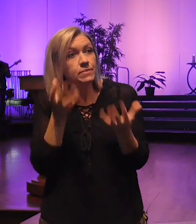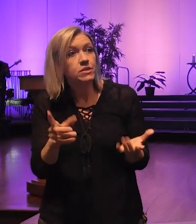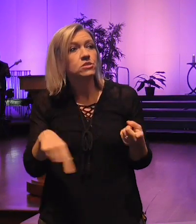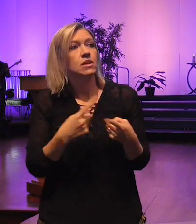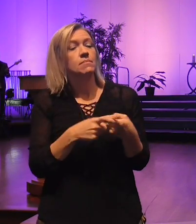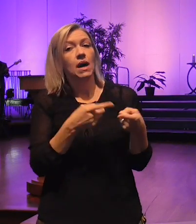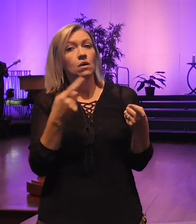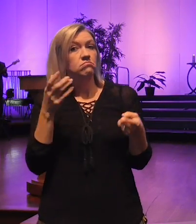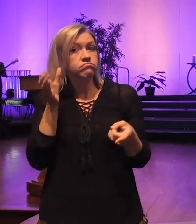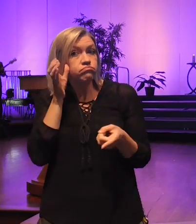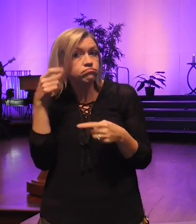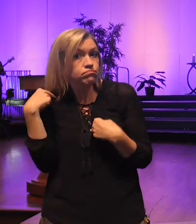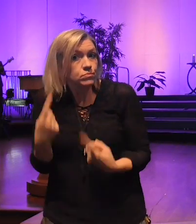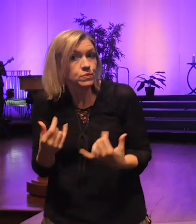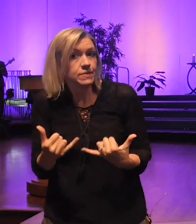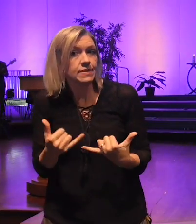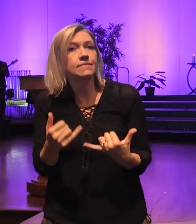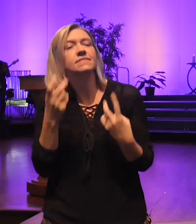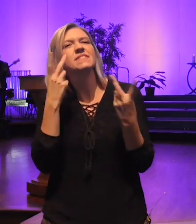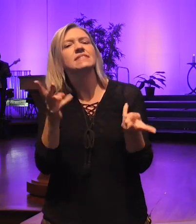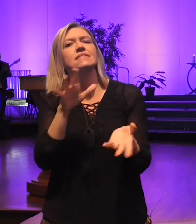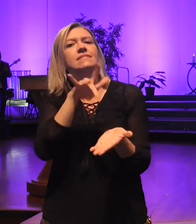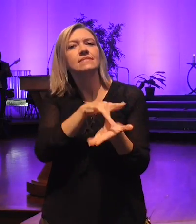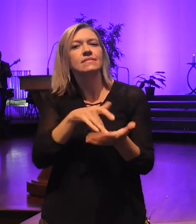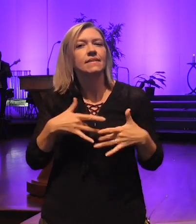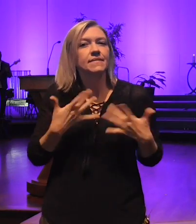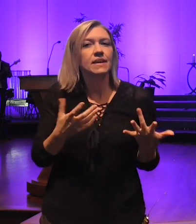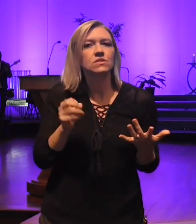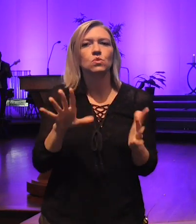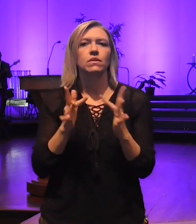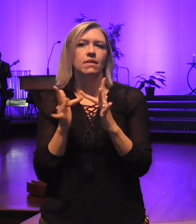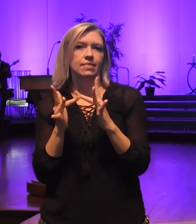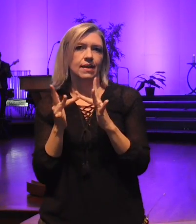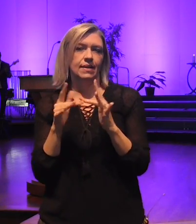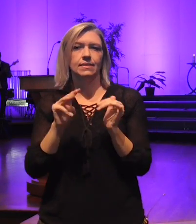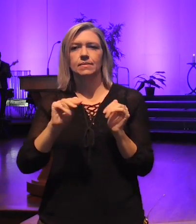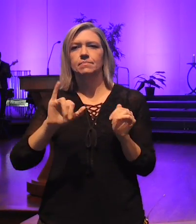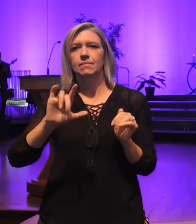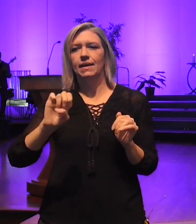haya escuchado hoy, visite el Centro de eventos o conéctese con nosotros en línea en migh church.org.